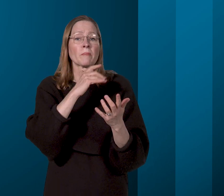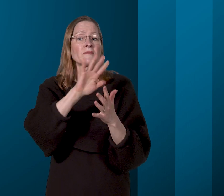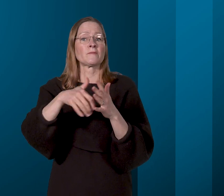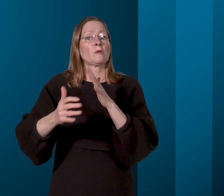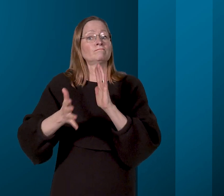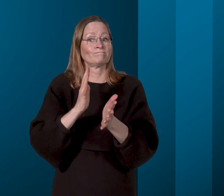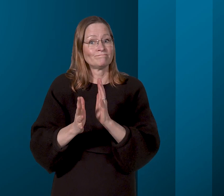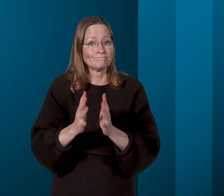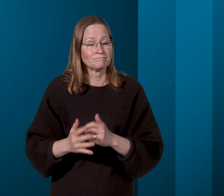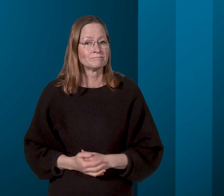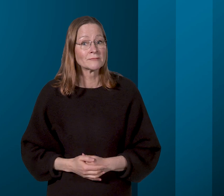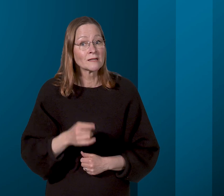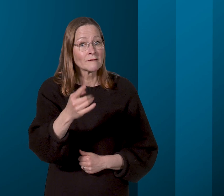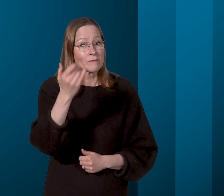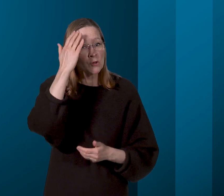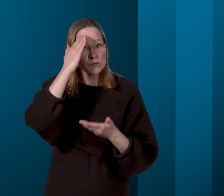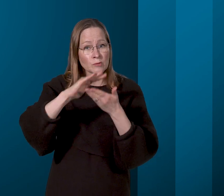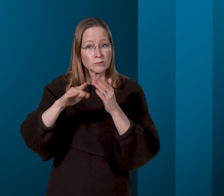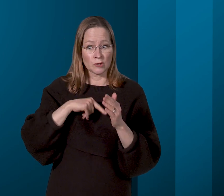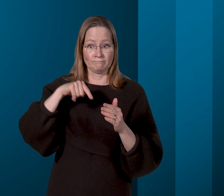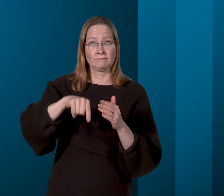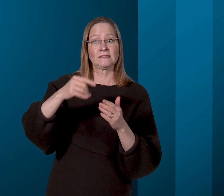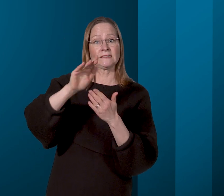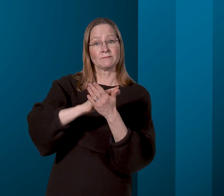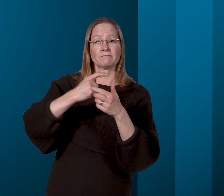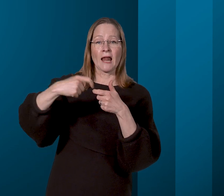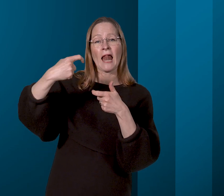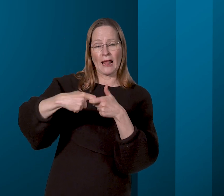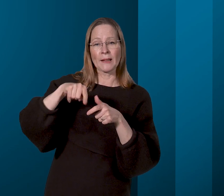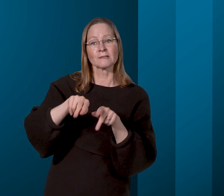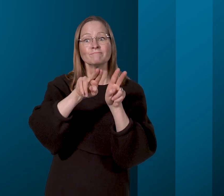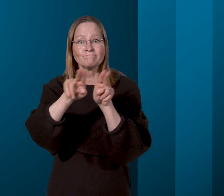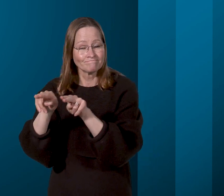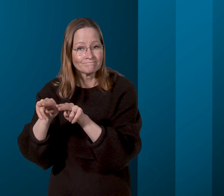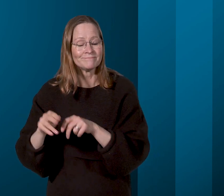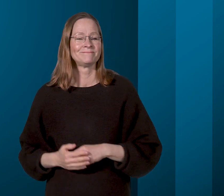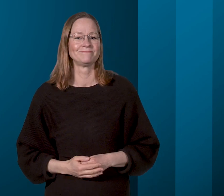suomalaisella viittomakielellä. Voit käydä tutustumassa sivuihin oheisen linkin takaa.